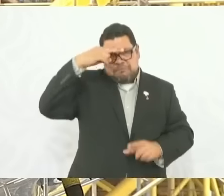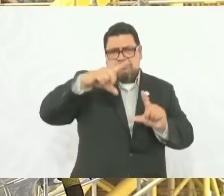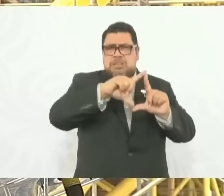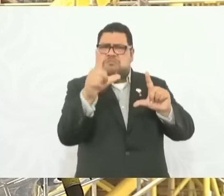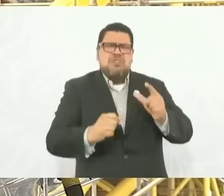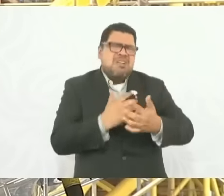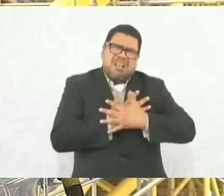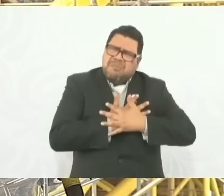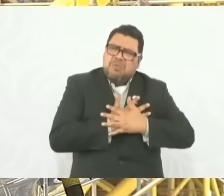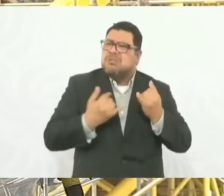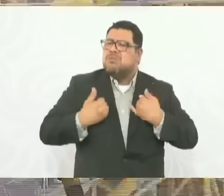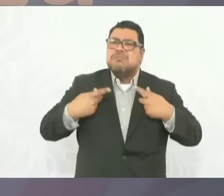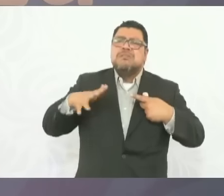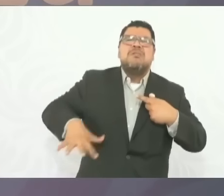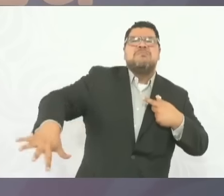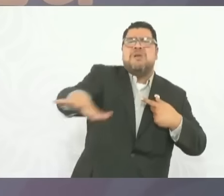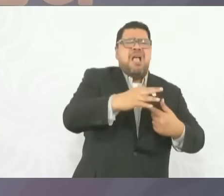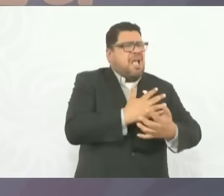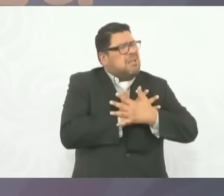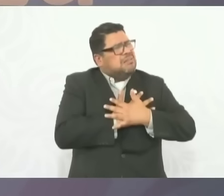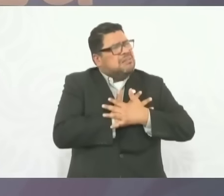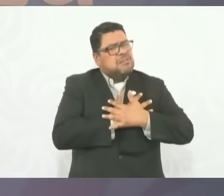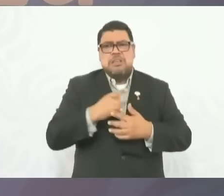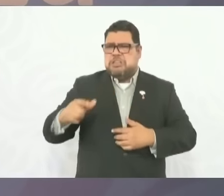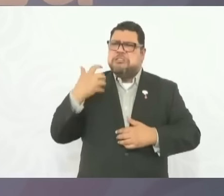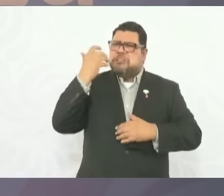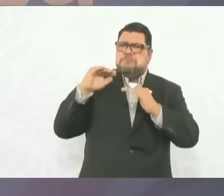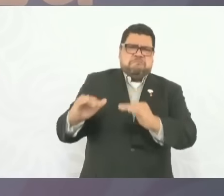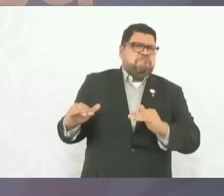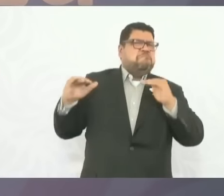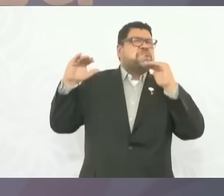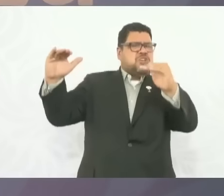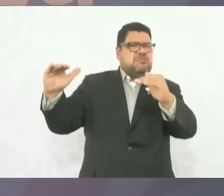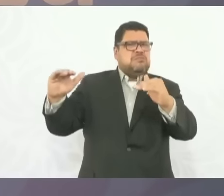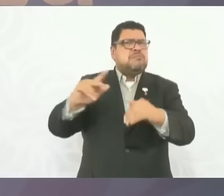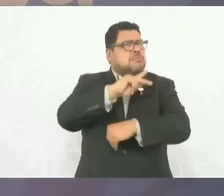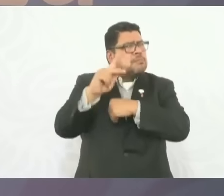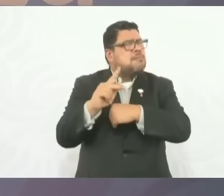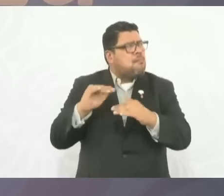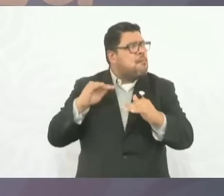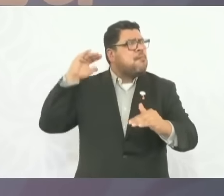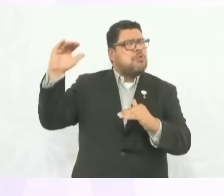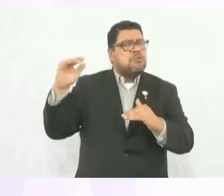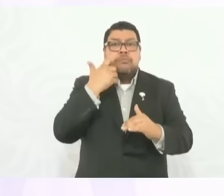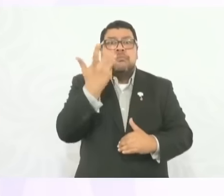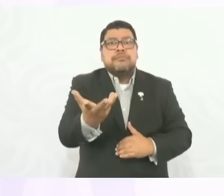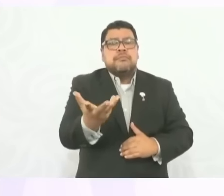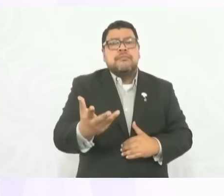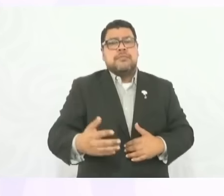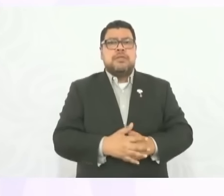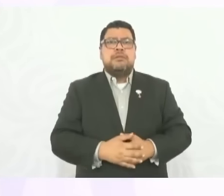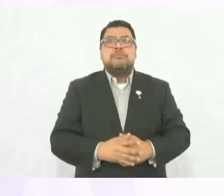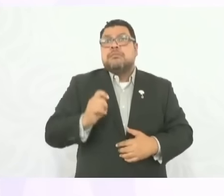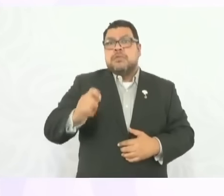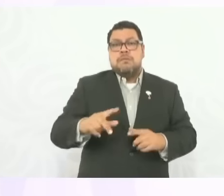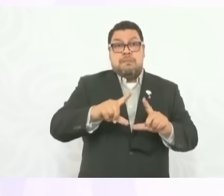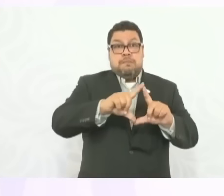y por su pueblo, un acto de soberanía nacional. En ese momento nuestro país enfrentaba presiones